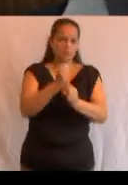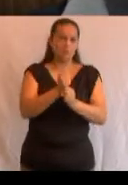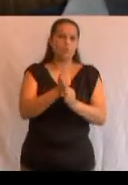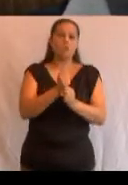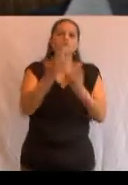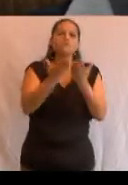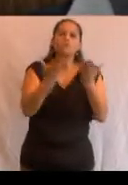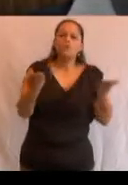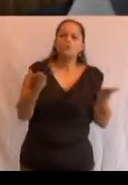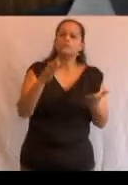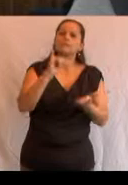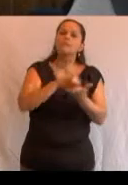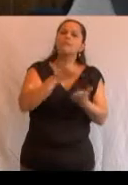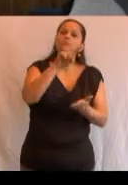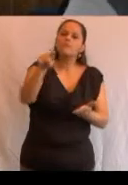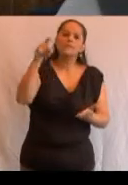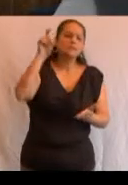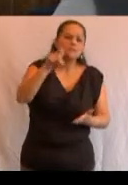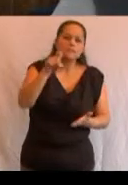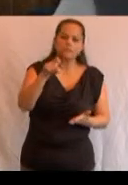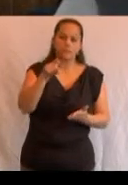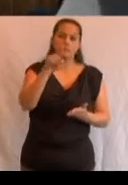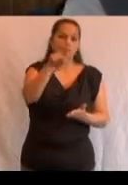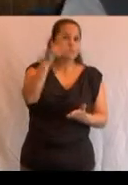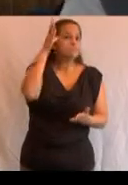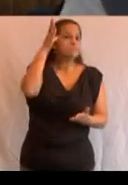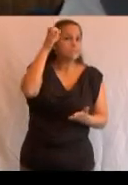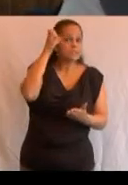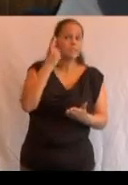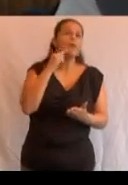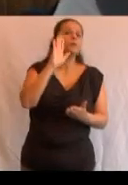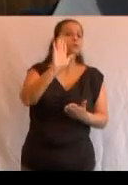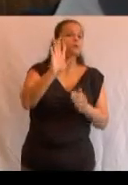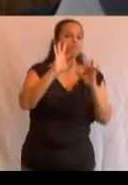lo que ustedes creen también para sus familias y para la colectividad, debe ir